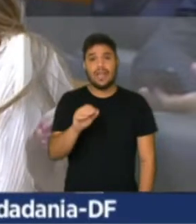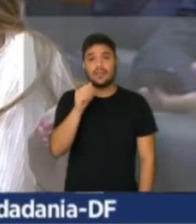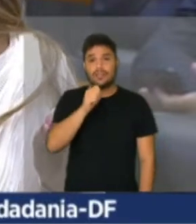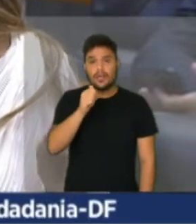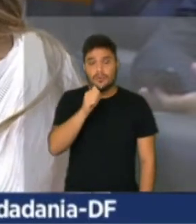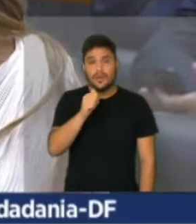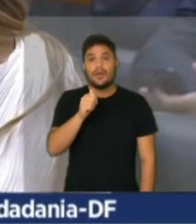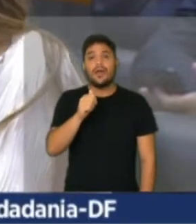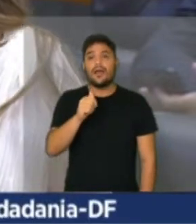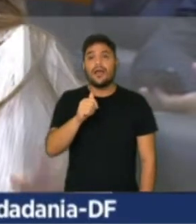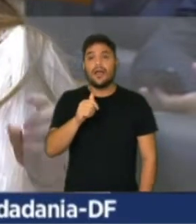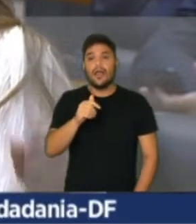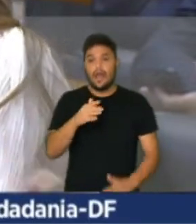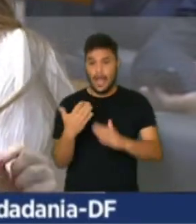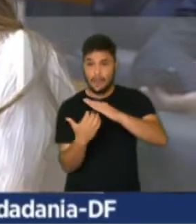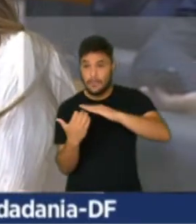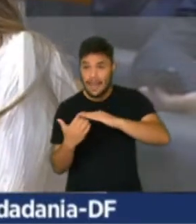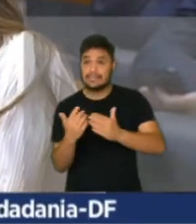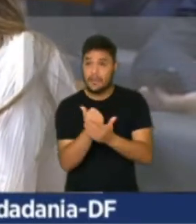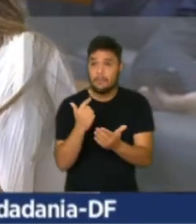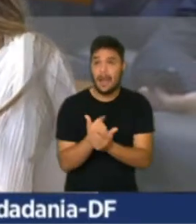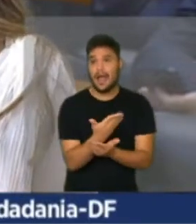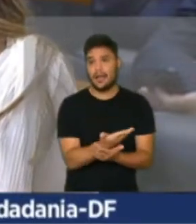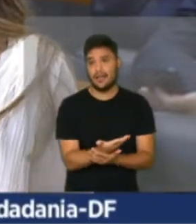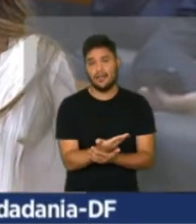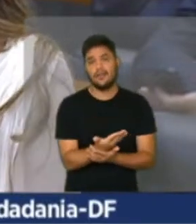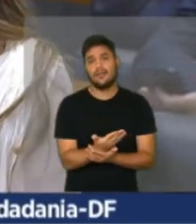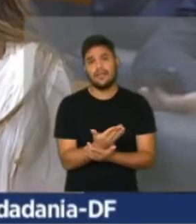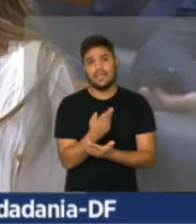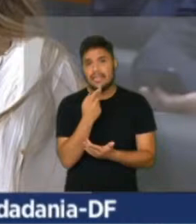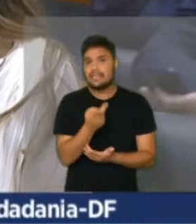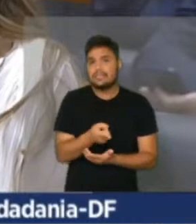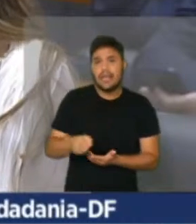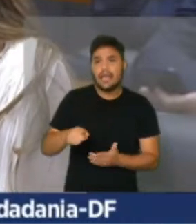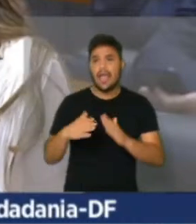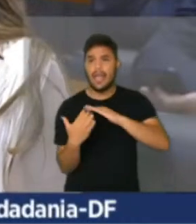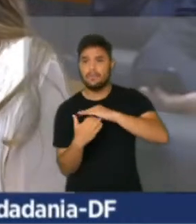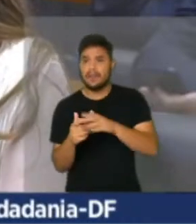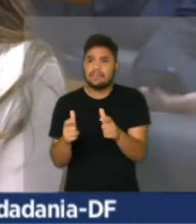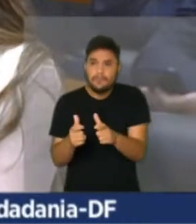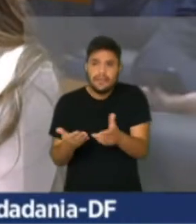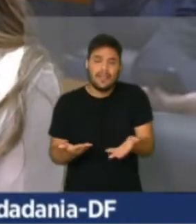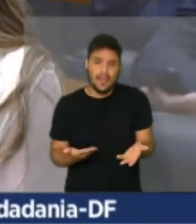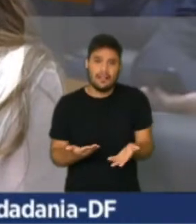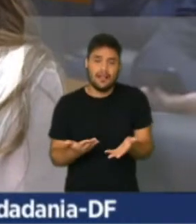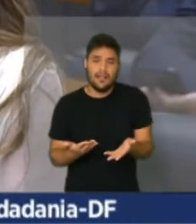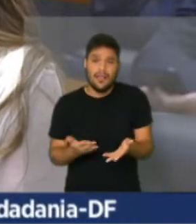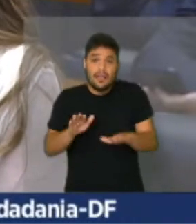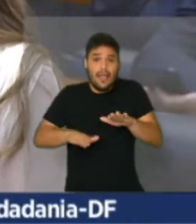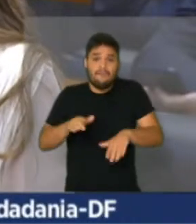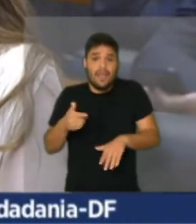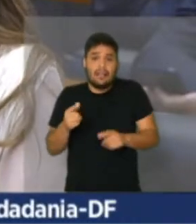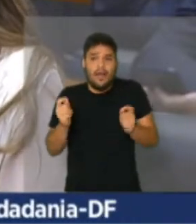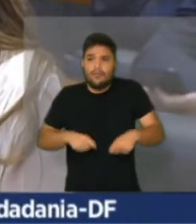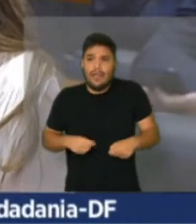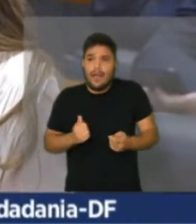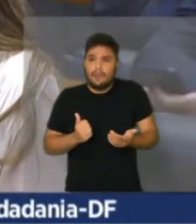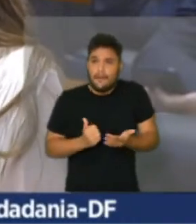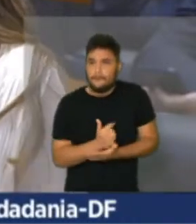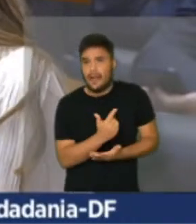ISSO NÓS ESTAMOS FALANDO DE MICROEMPRESÁRIO QUE MUITA DAS VEZES NÃO TEM CONDIÇÕES DE ESTAR FAZENDO ESSE PAGAMENTO SEM A FUNCIONÁRIA E DEIXANDO CLARO, NÓS TEMOS RECEBIDO VÁ